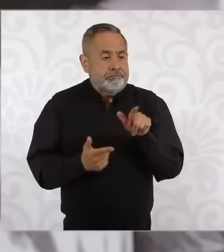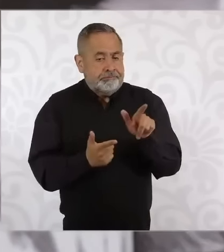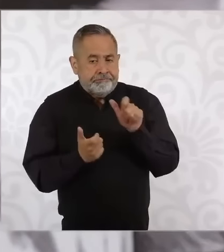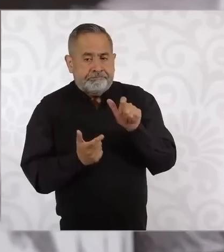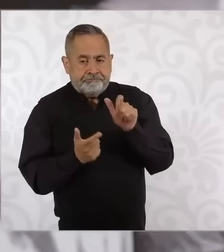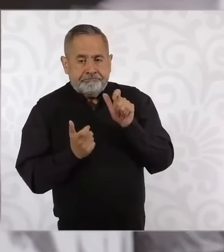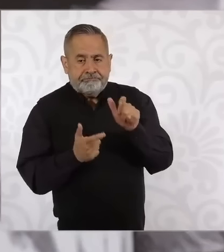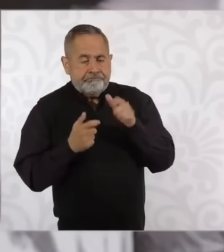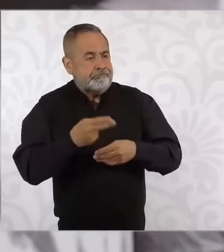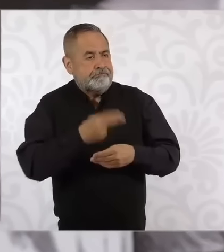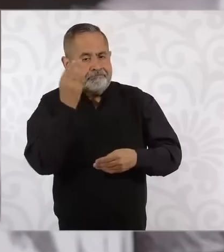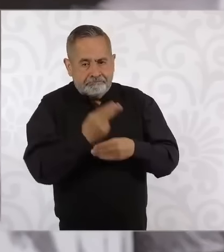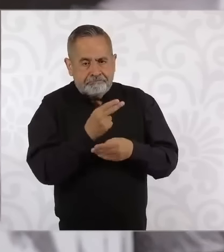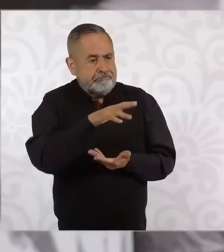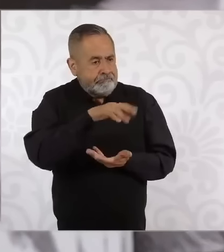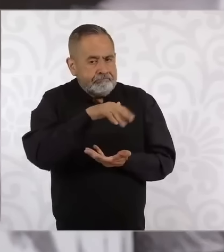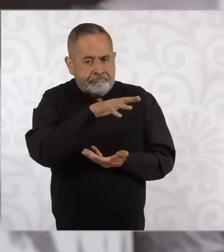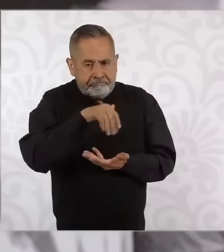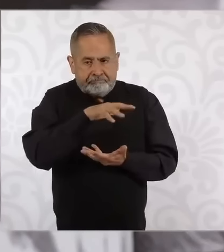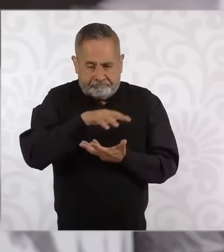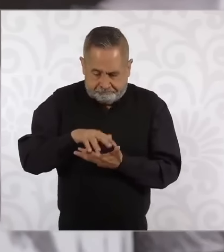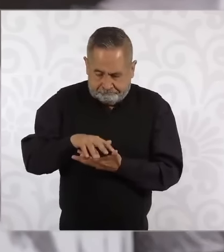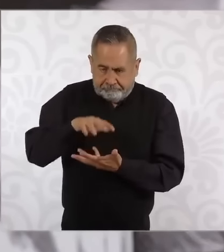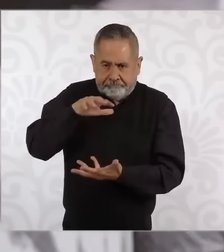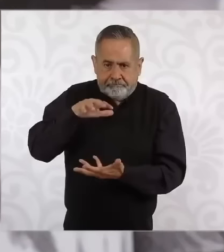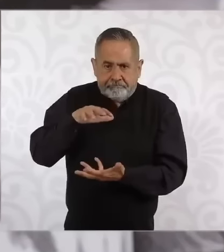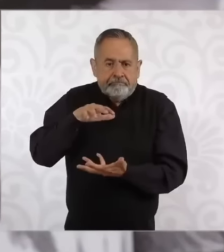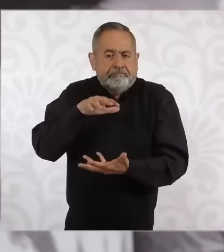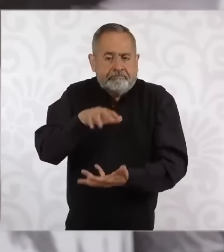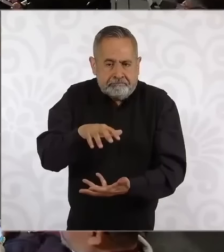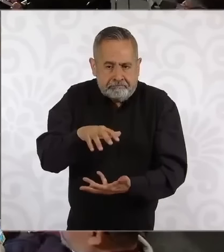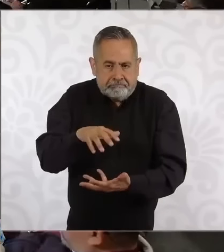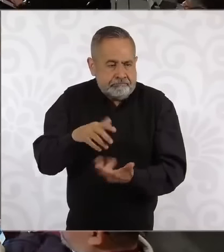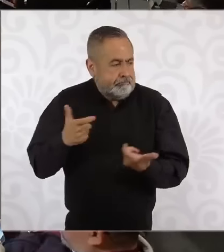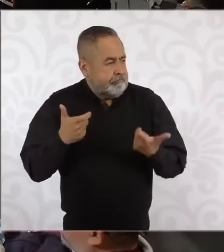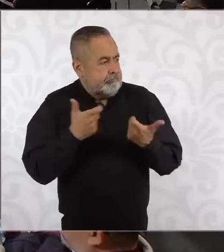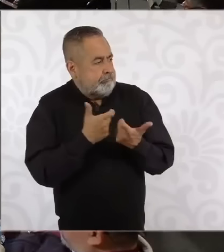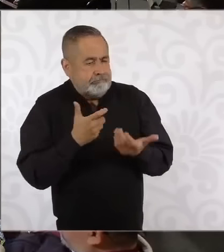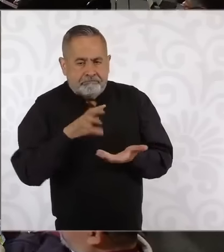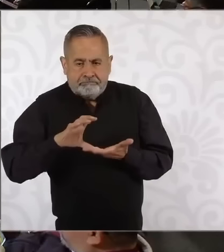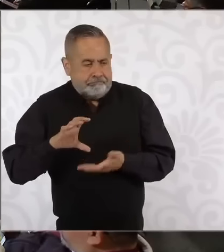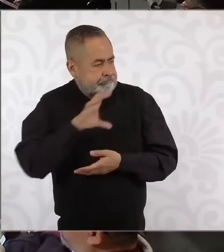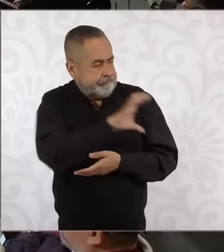autopistas se utilizan en primera medida para pagar la inversión y después se utilizan para